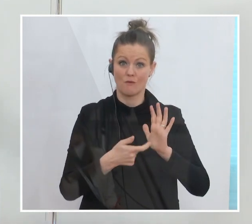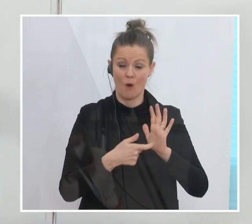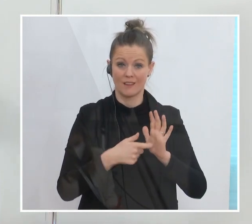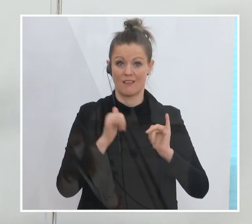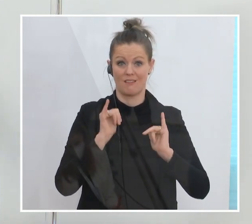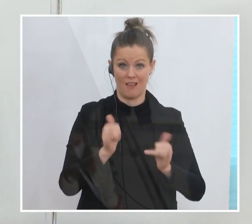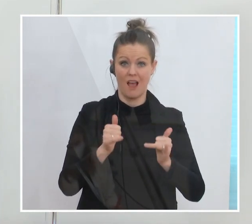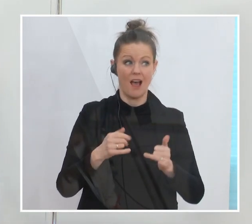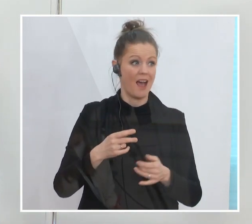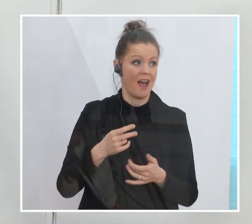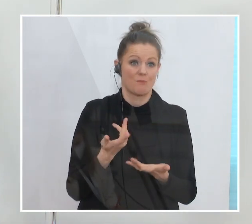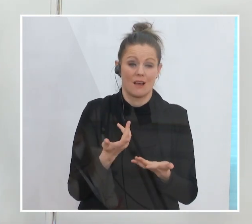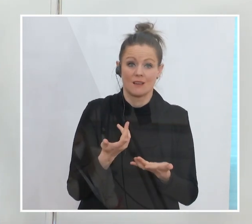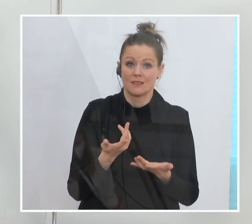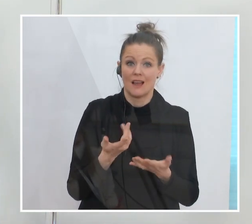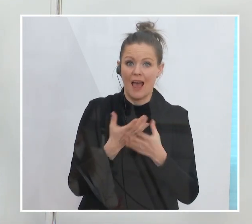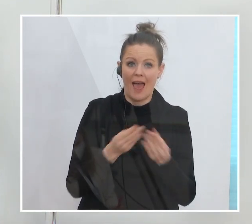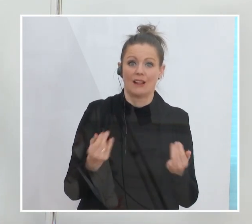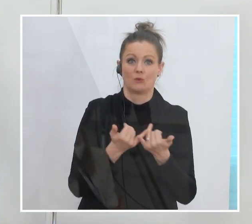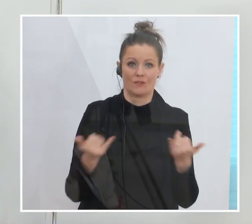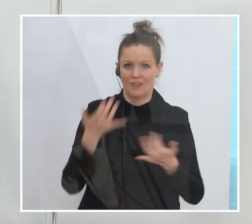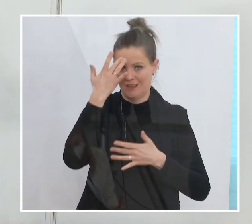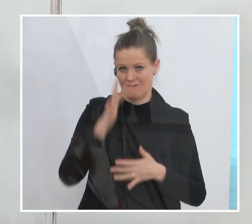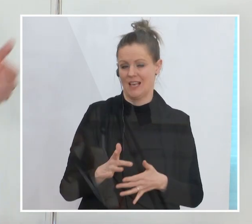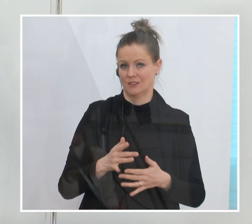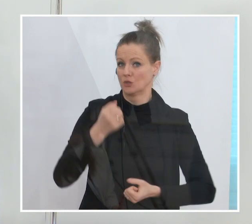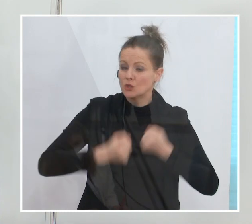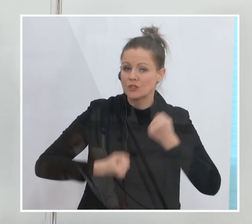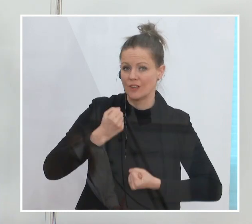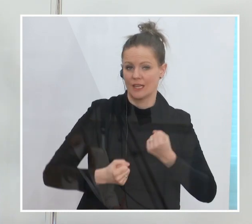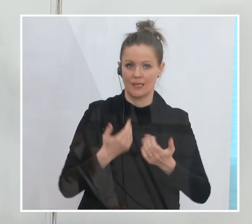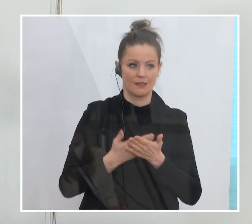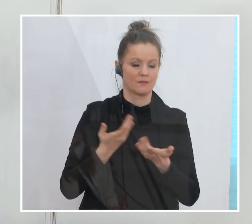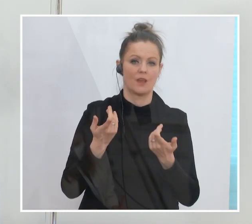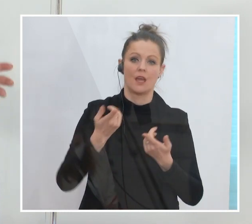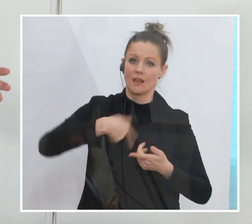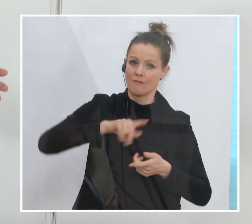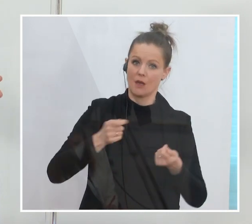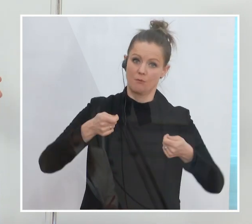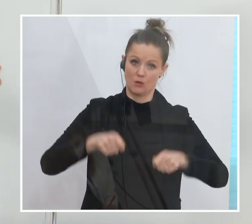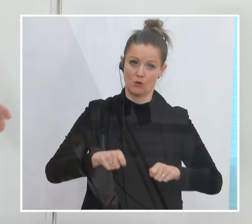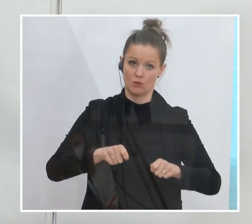leicht einzulösen. Aus diesem Grund haben wir uns entschlossen, für die Bereiche, wo es besonders